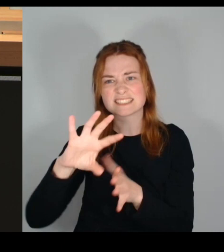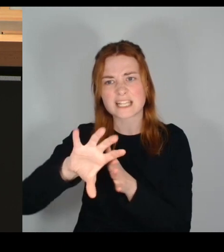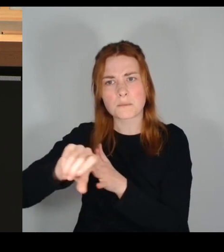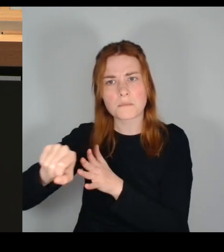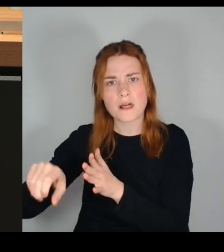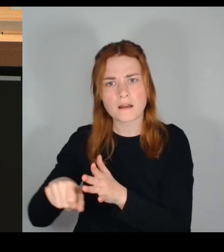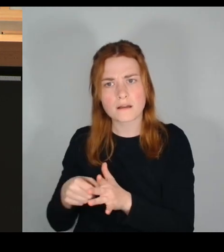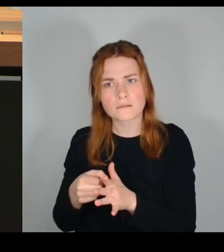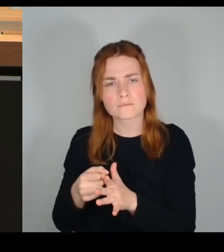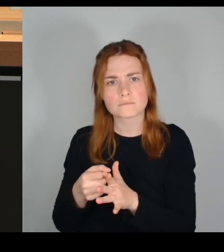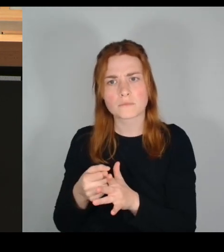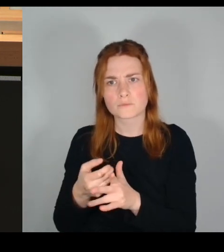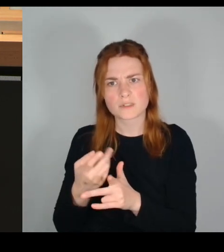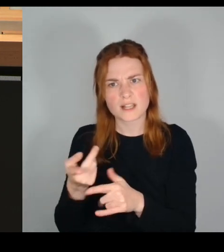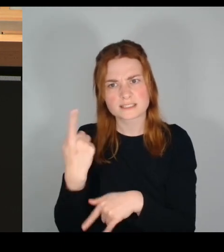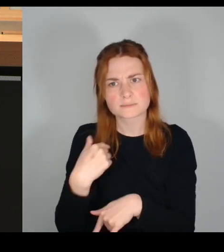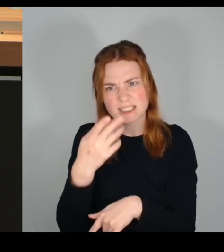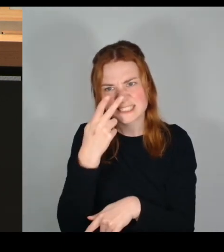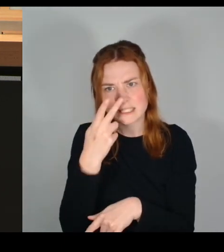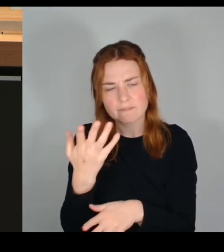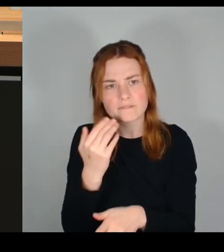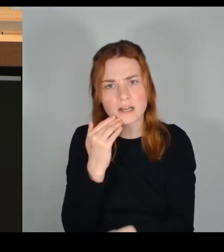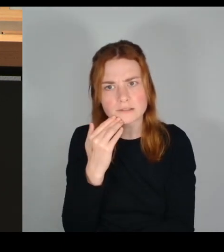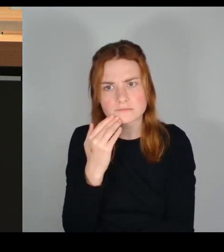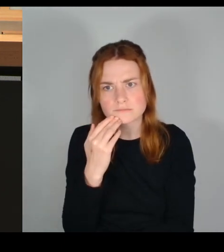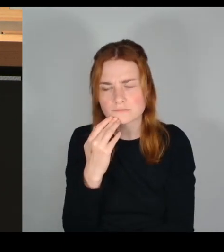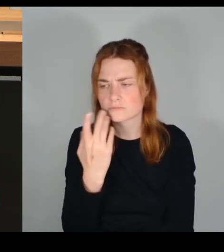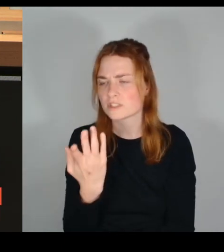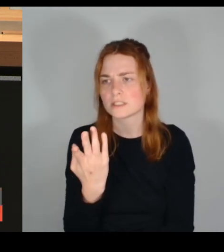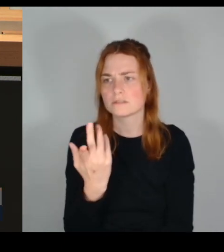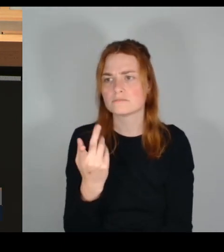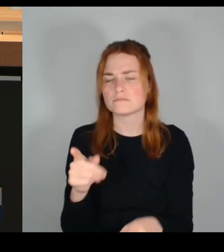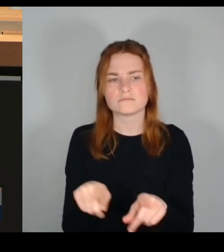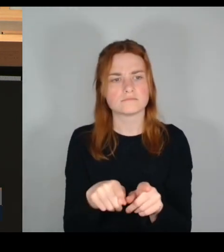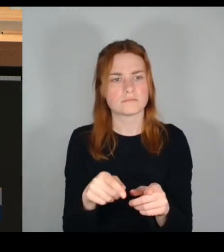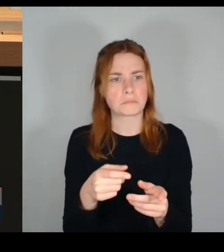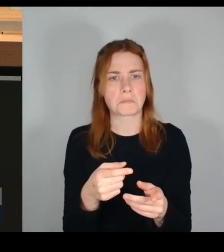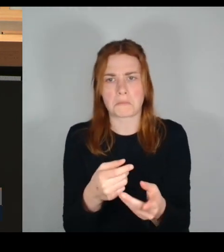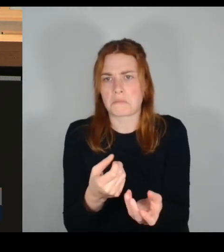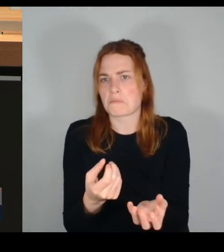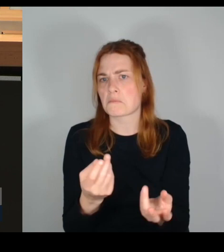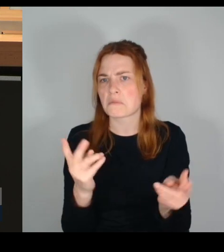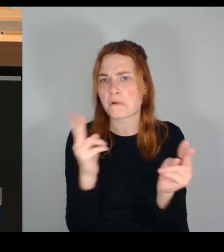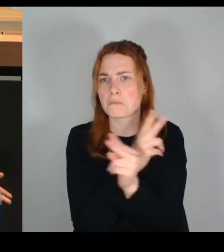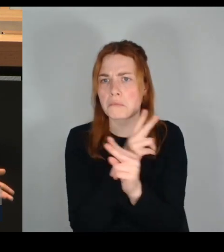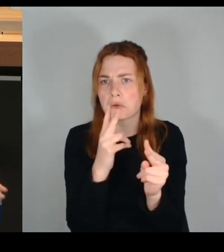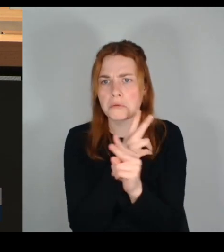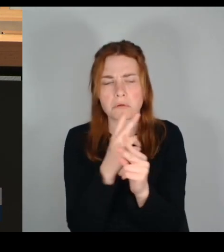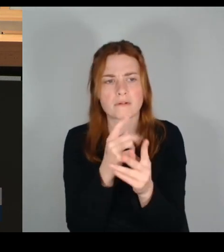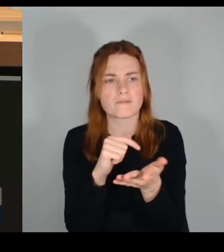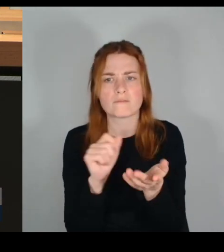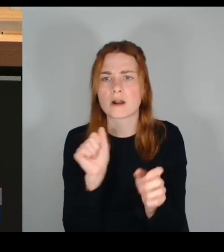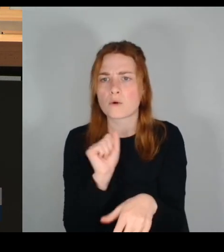Gewohnheit geworden und dadurch auch ein bisschen unsichtbar. Dass Menschen einer Stadt wie Berlin Pfand sammeln gehen, weil sie arm